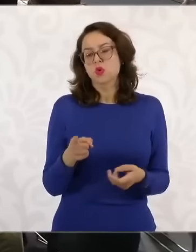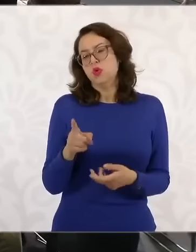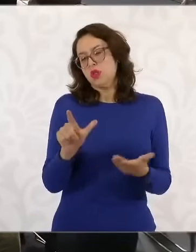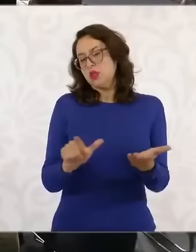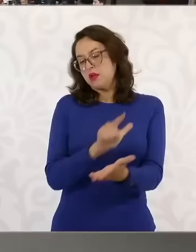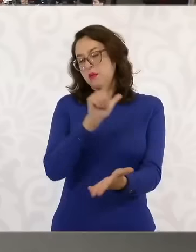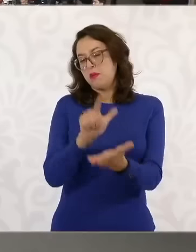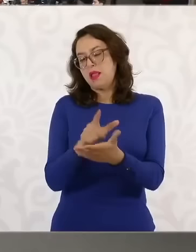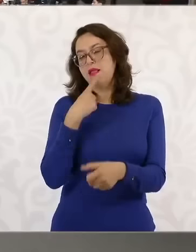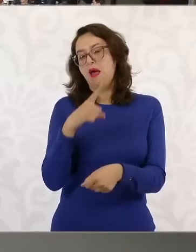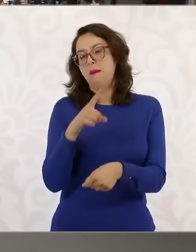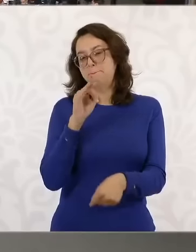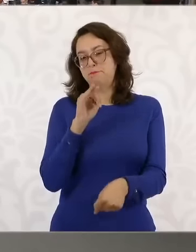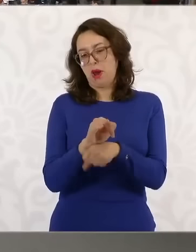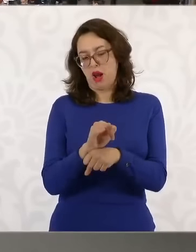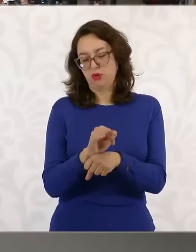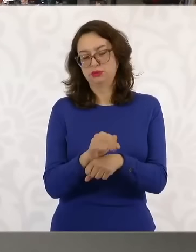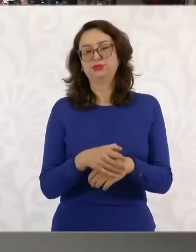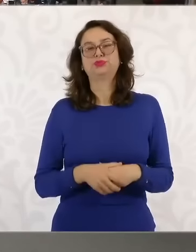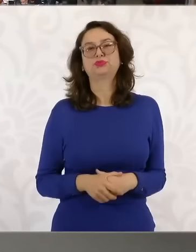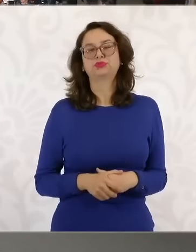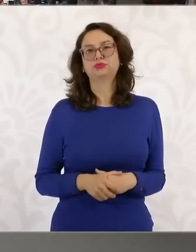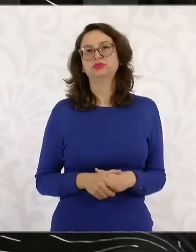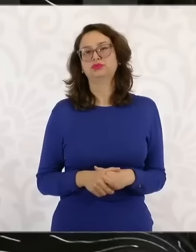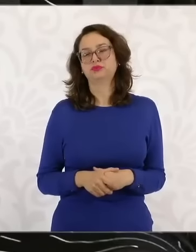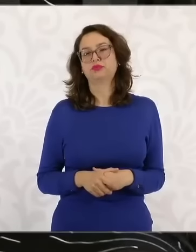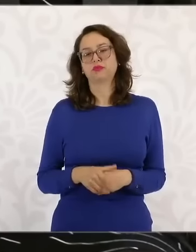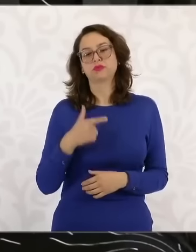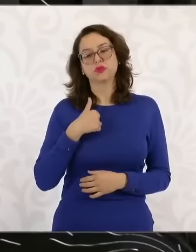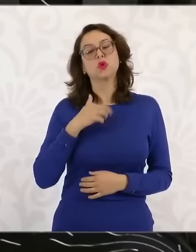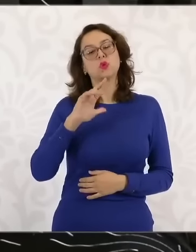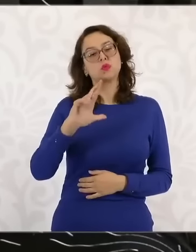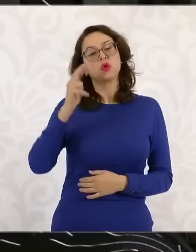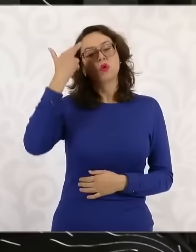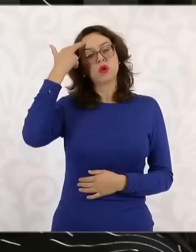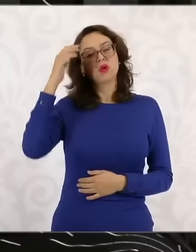amparo, aquellos jueces y digo, bueno, recuerdo una frase del expresidente Andrés Manuel López